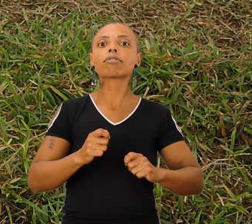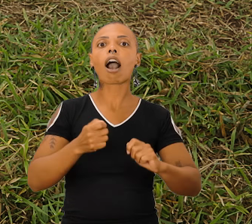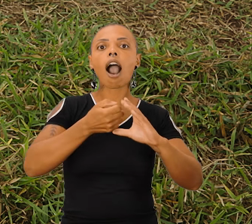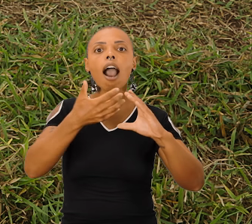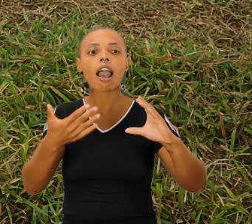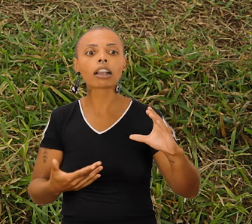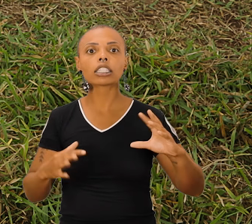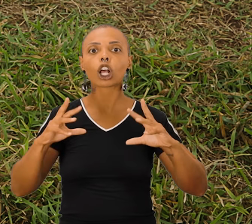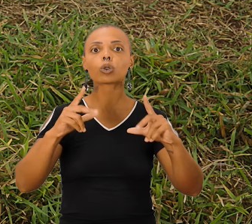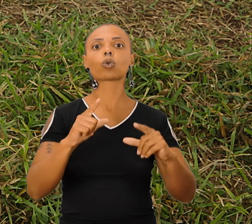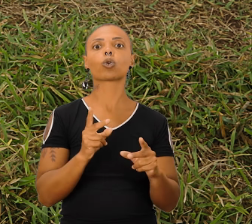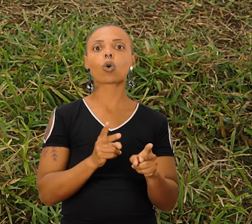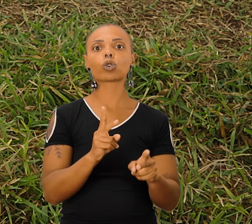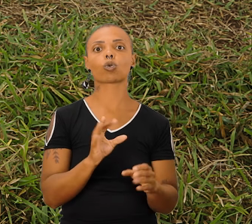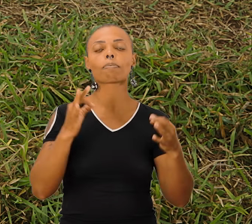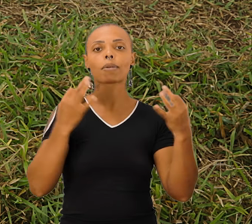químicas e biológicas do solo. Valeu a dica?